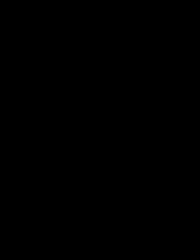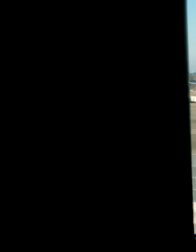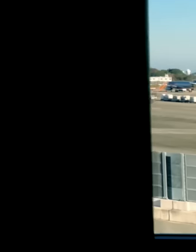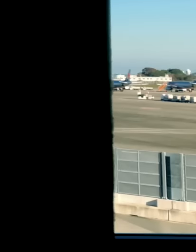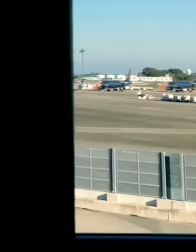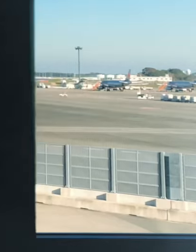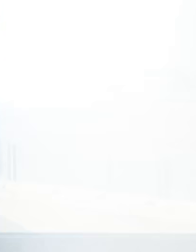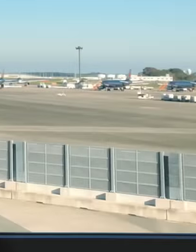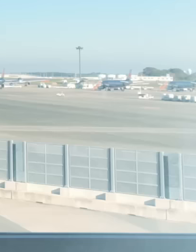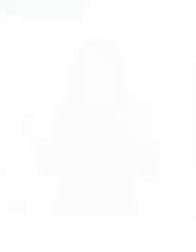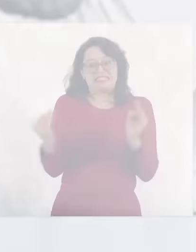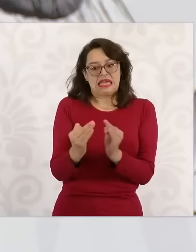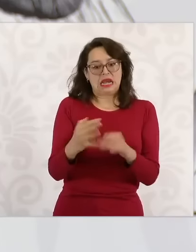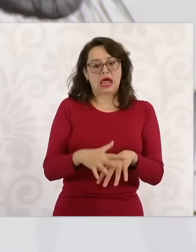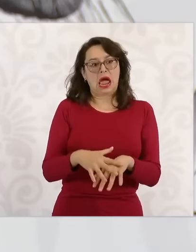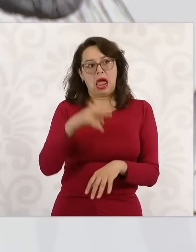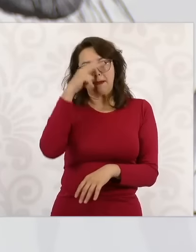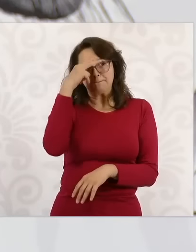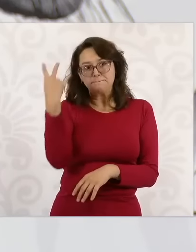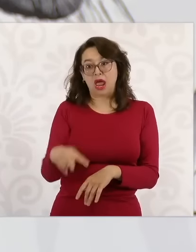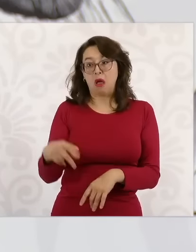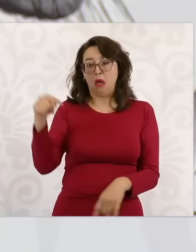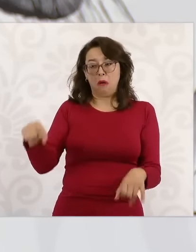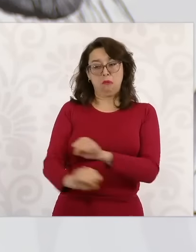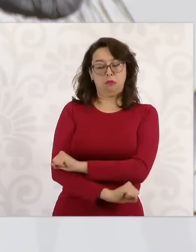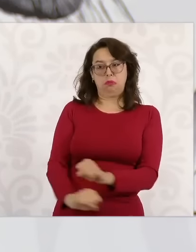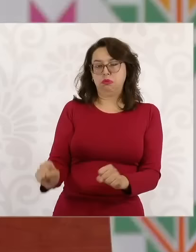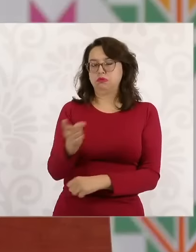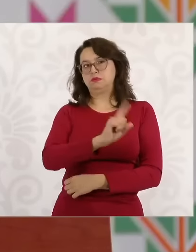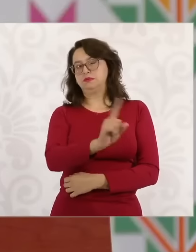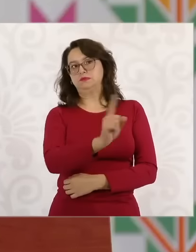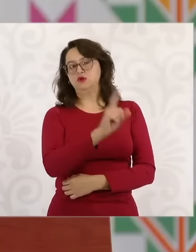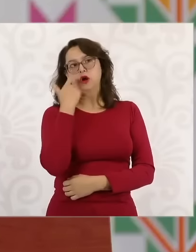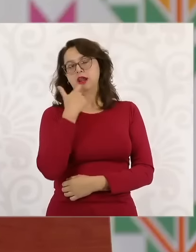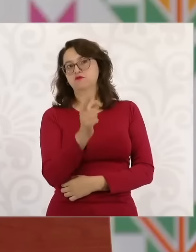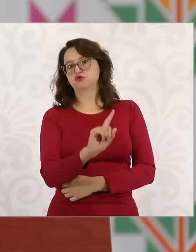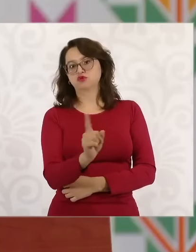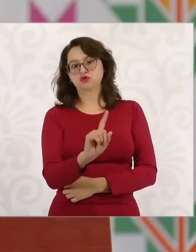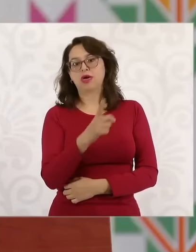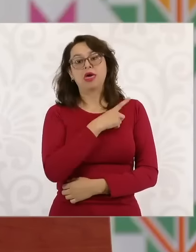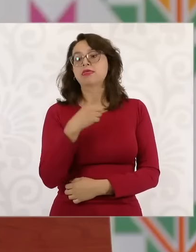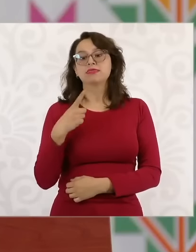la situación. Datos del gobierno mexicano. Tanto las empresas mexicanas como estadounidenses que